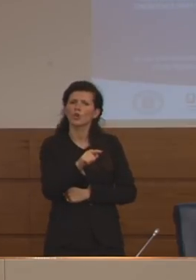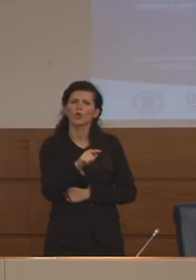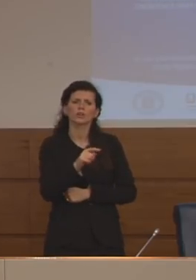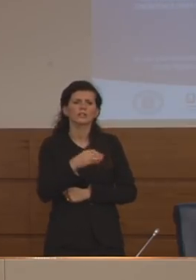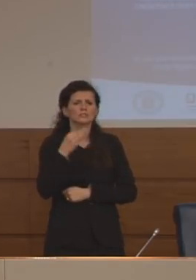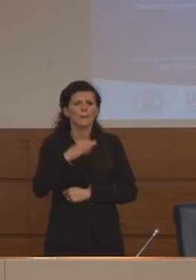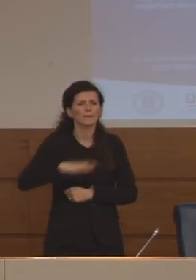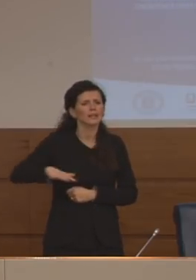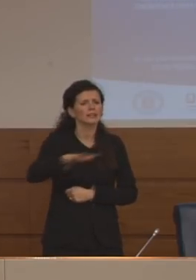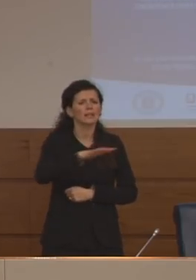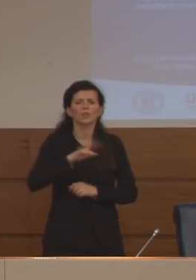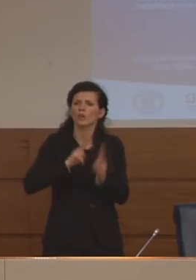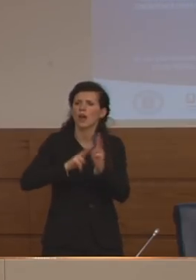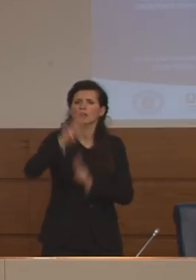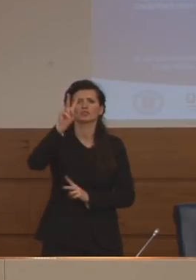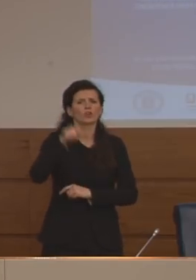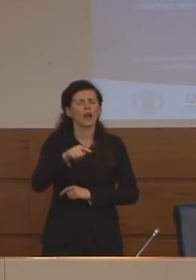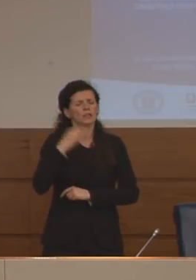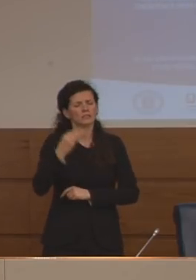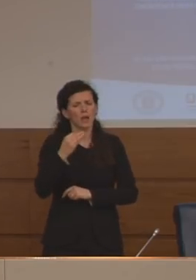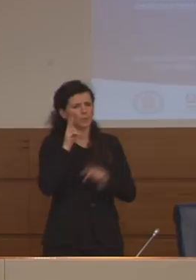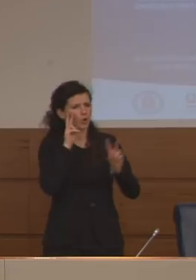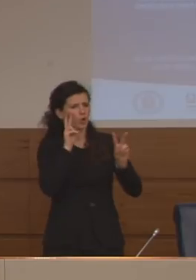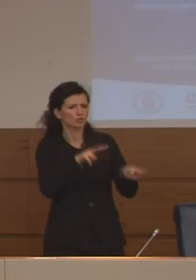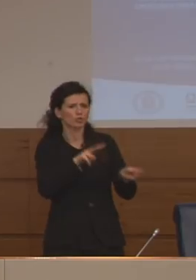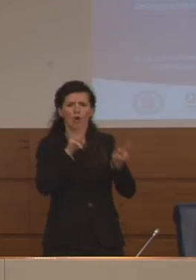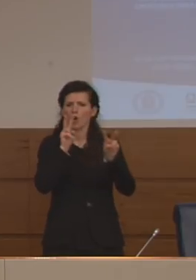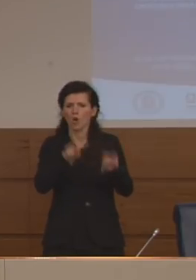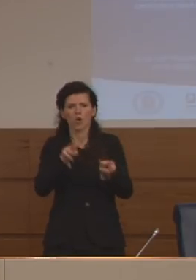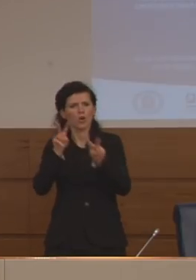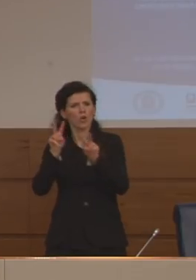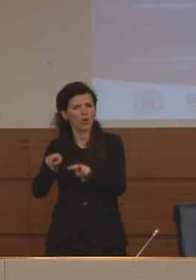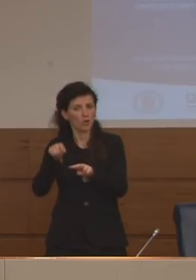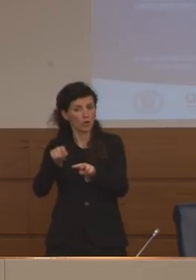territorio nazionale controlli, perché questi controlli costituiscono un